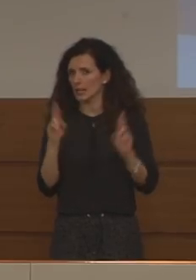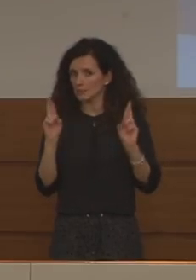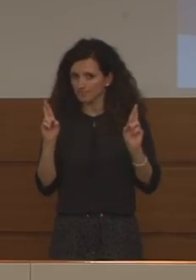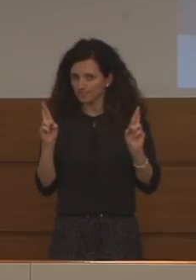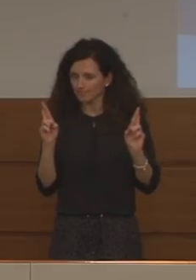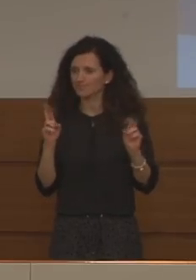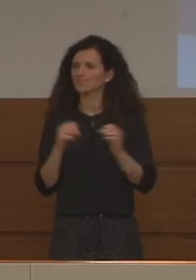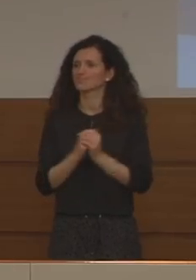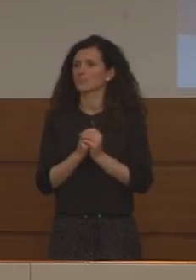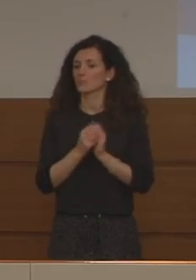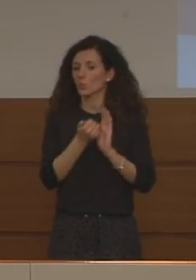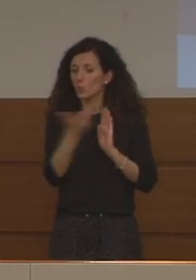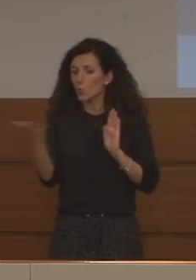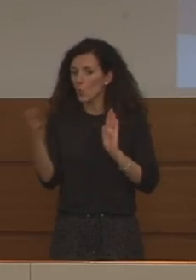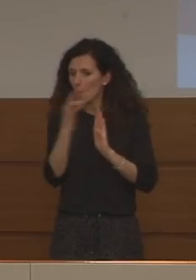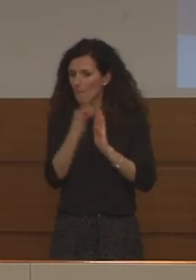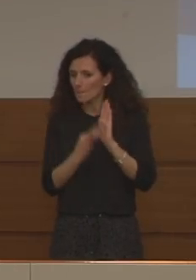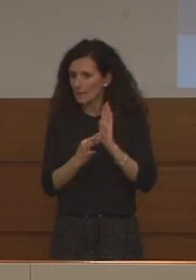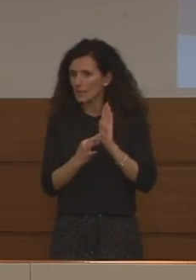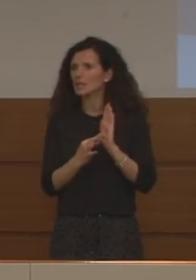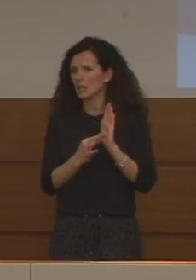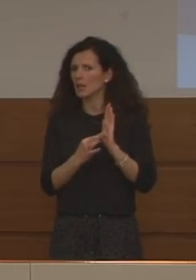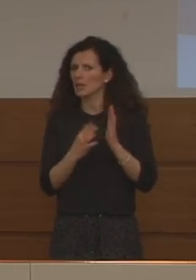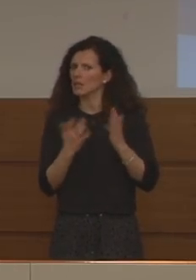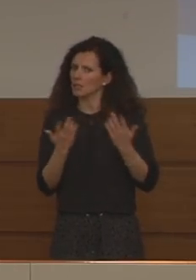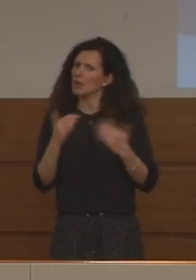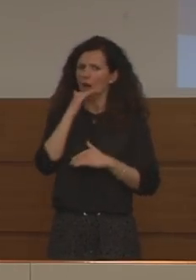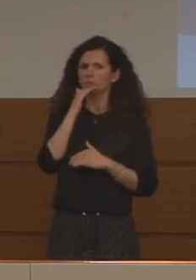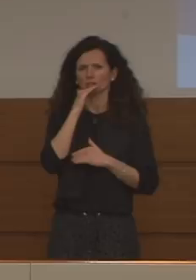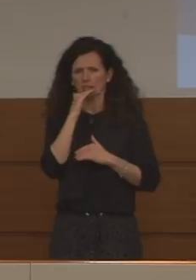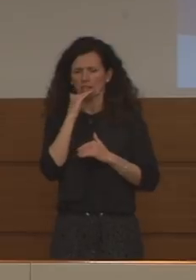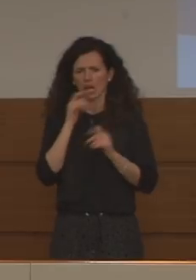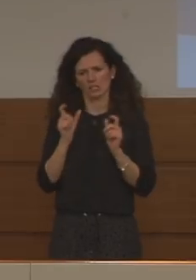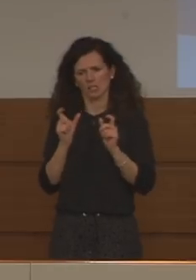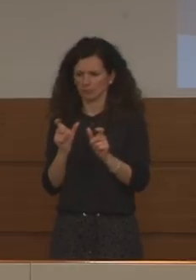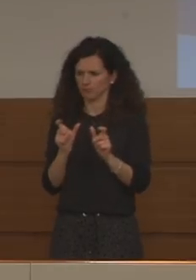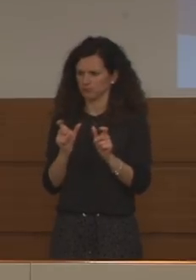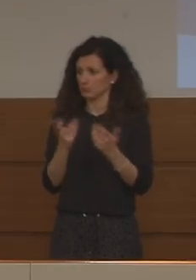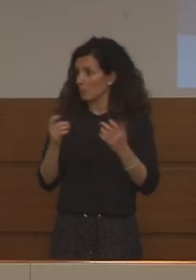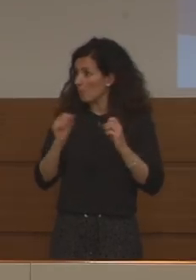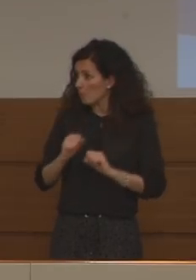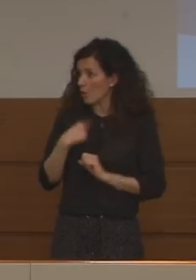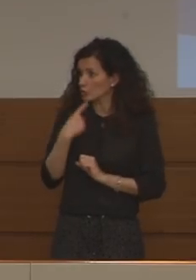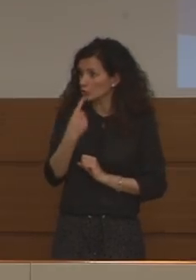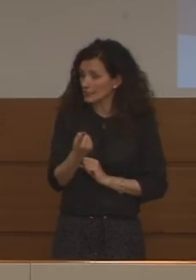possiamo dire, abbastanza contenuti. Non lo so se si può dire, ma insomma volevo